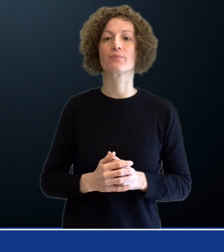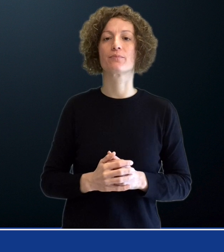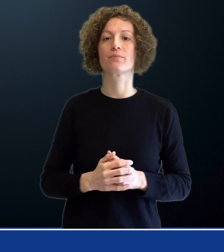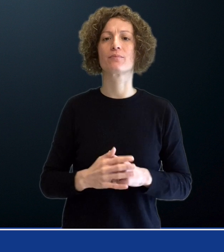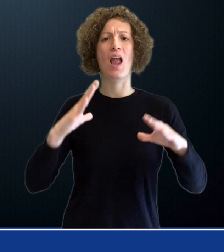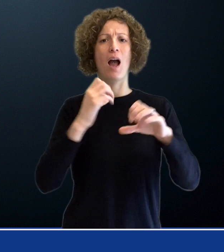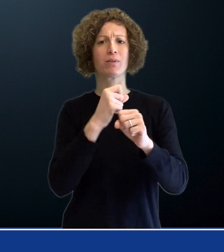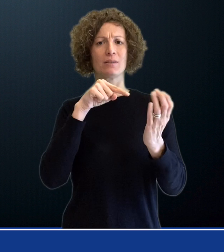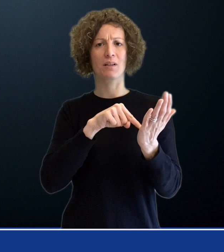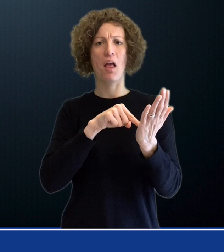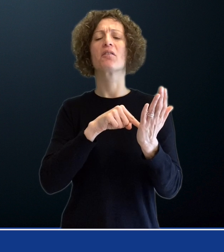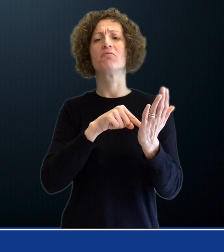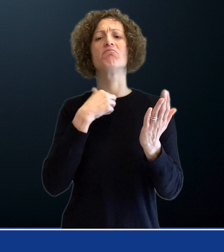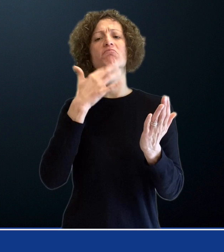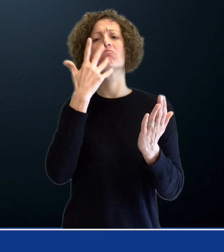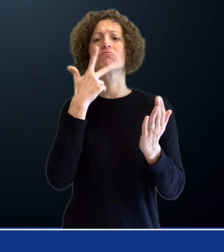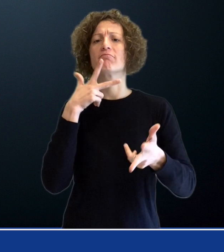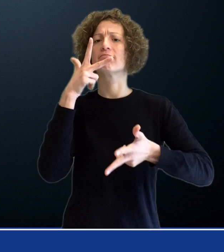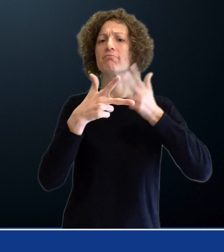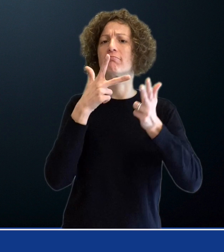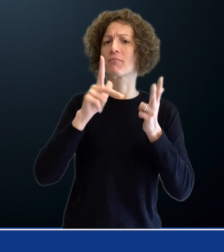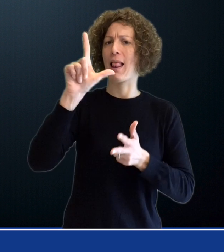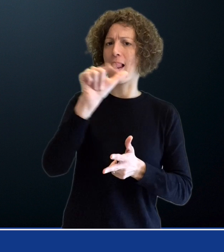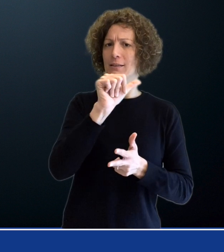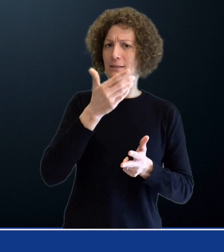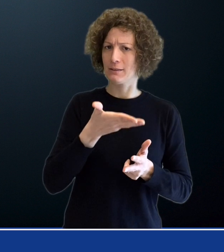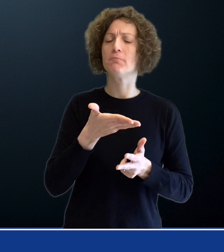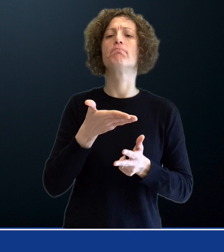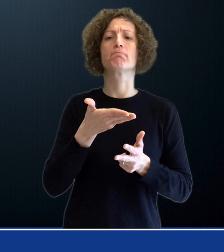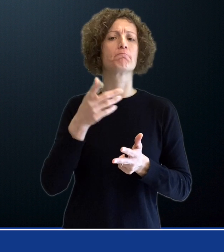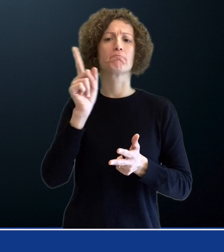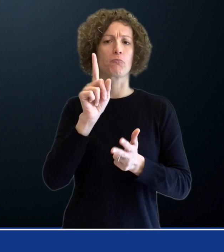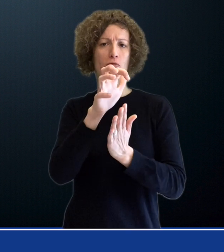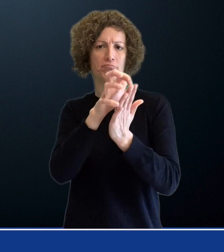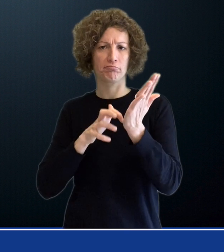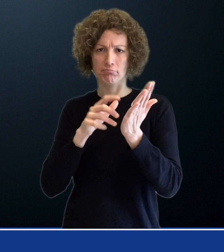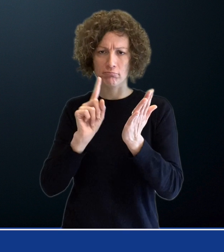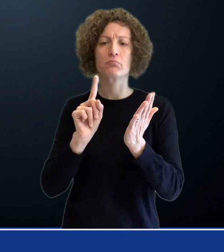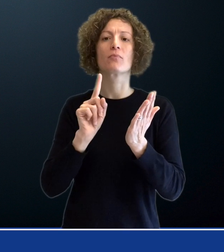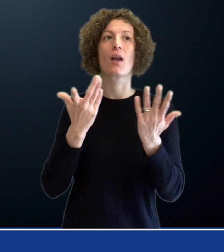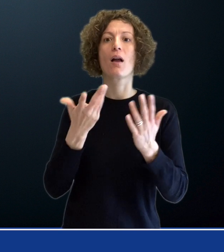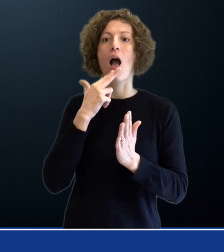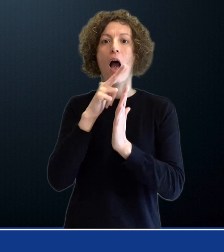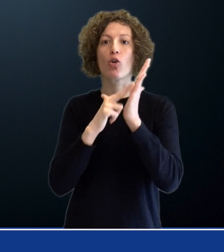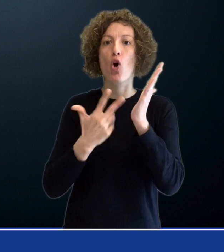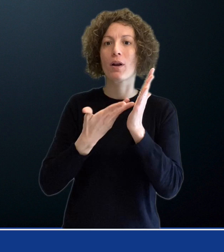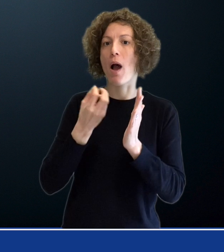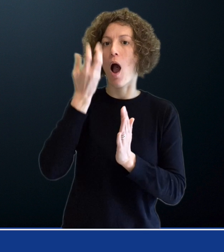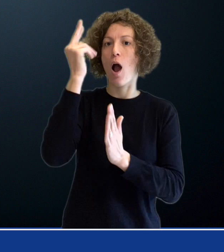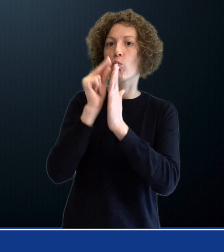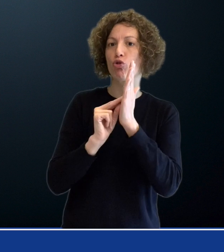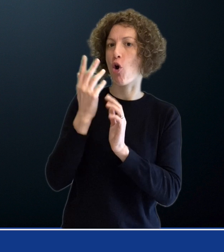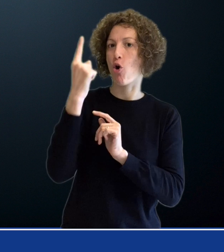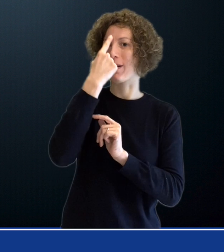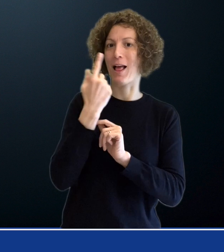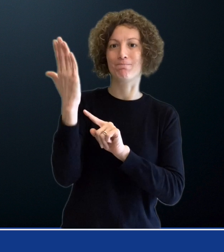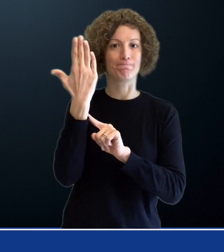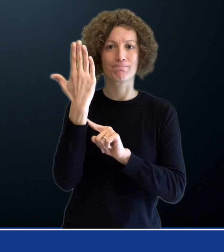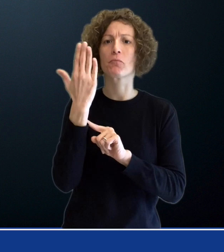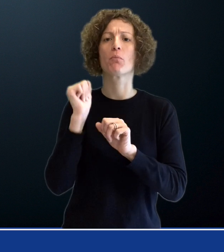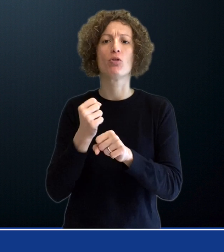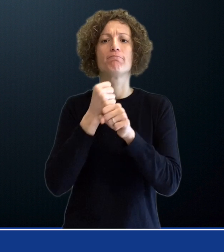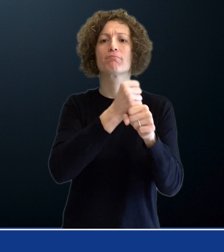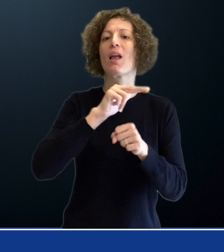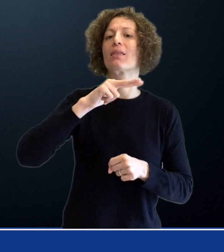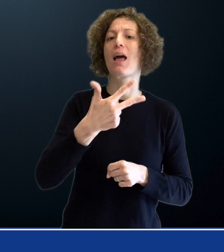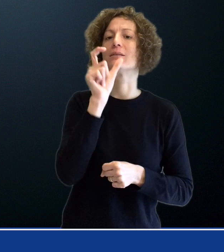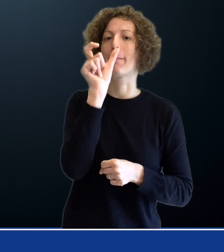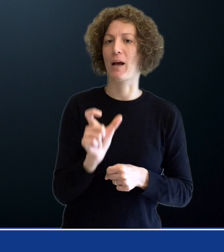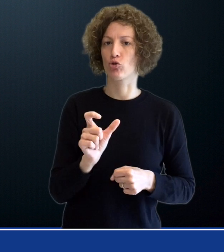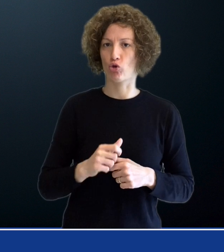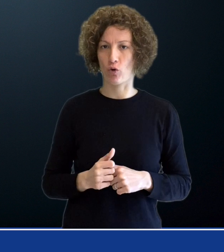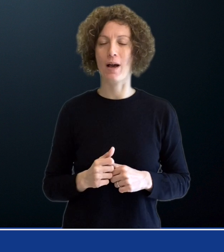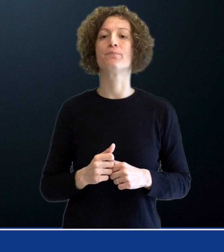Per chi volesse inviare il proprio abstract in LIS è preferibile che a segnare non sia l’autore ma una terza persona.